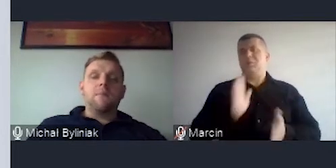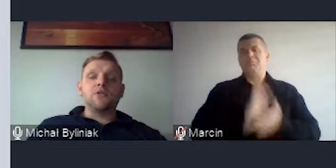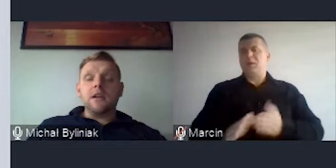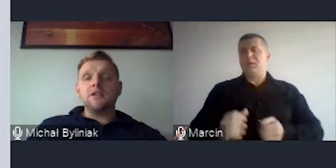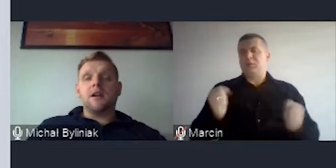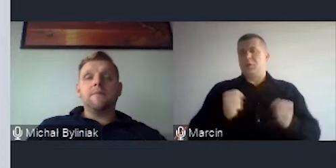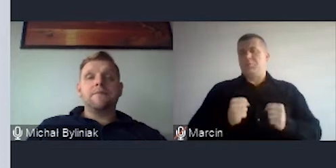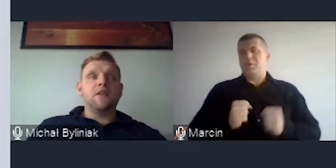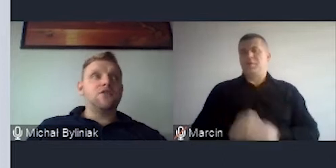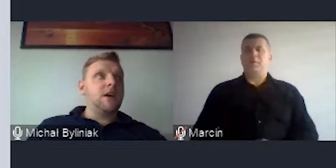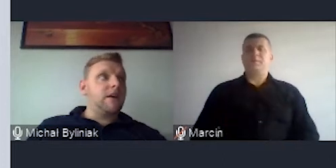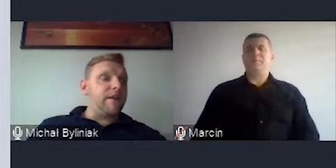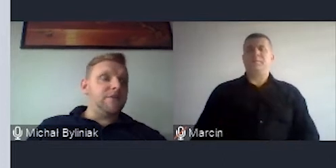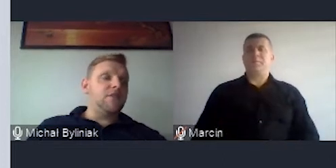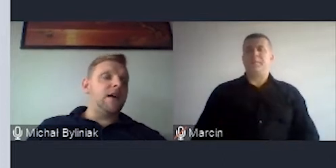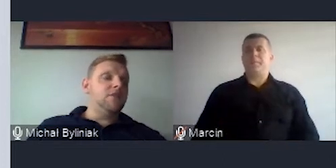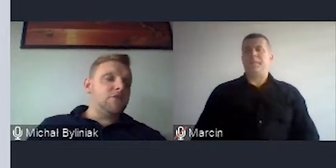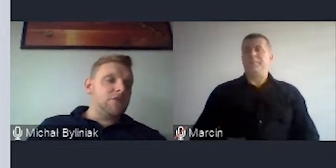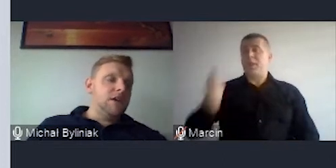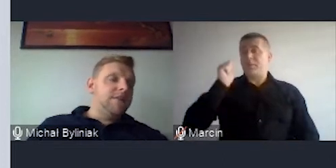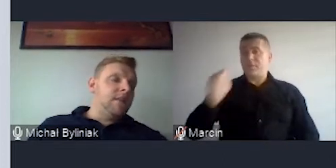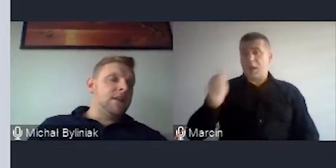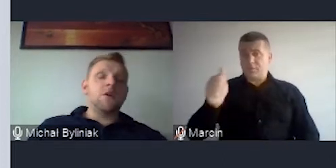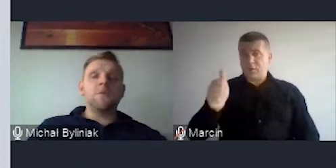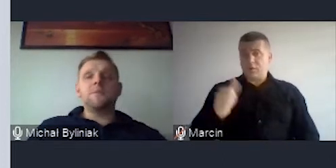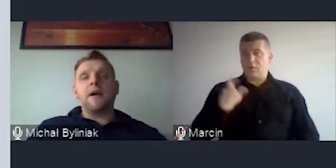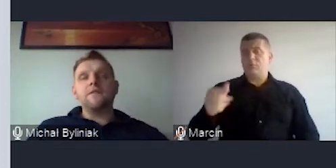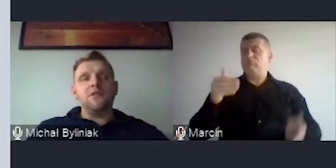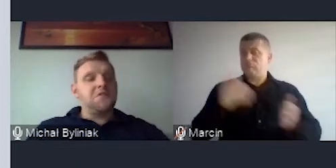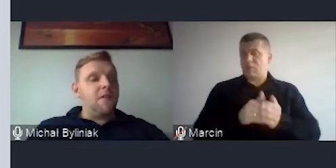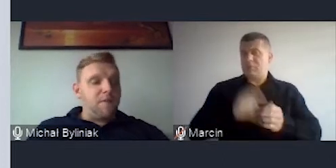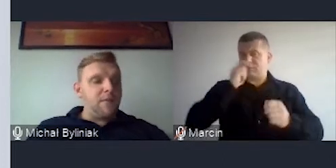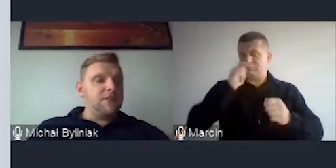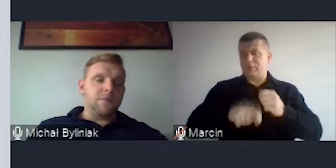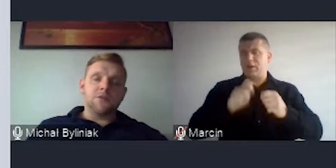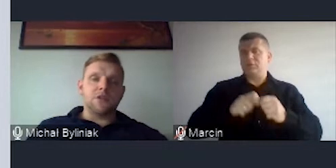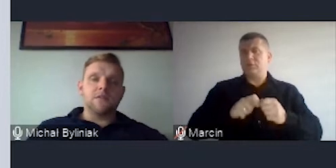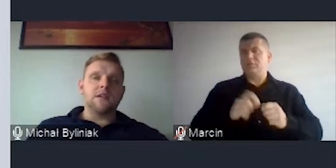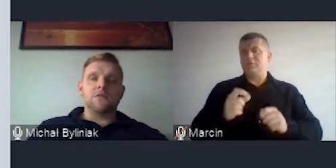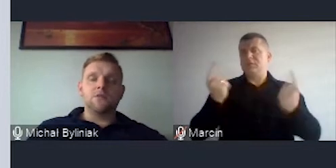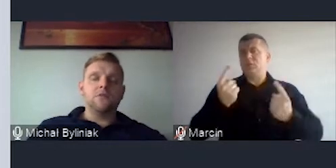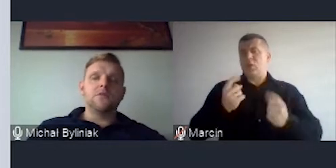Podkreślam, że kwalifikowalność należało by sprawdzić w momencie ponoszenia wydatku,